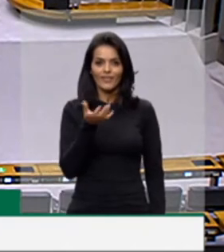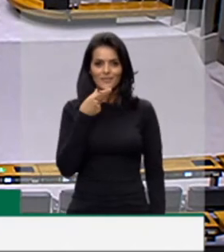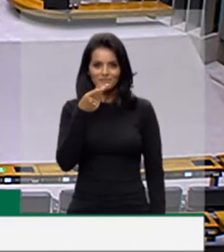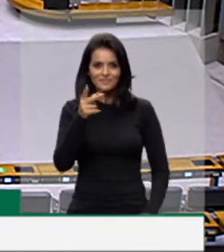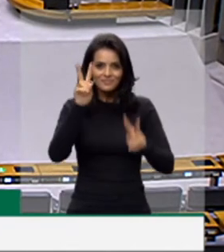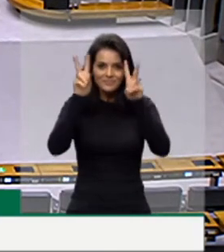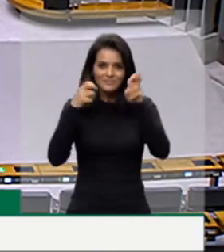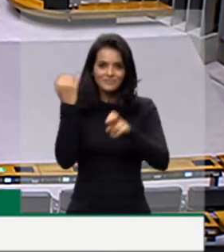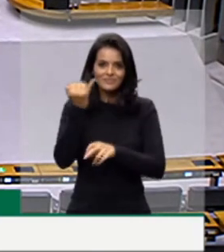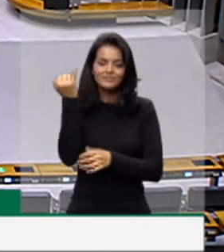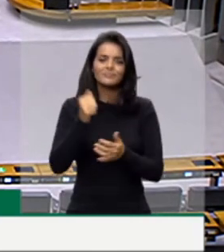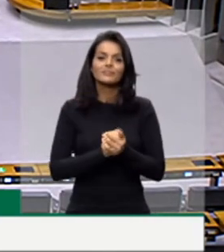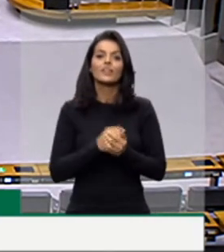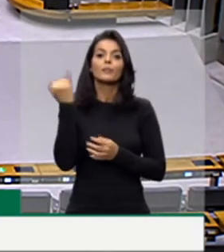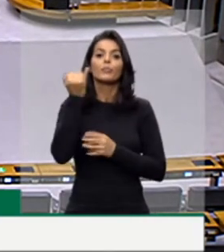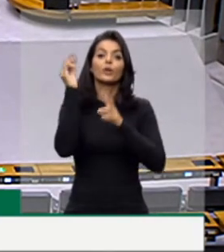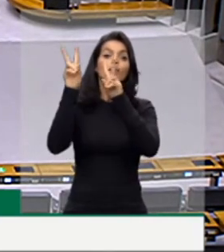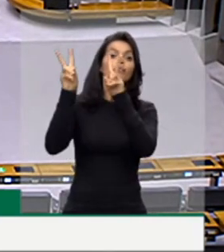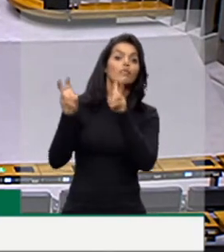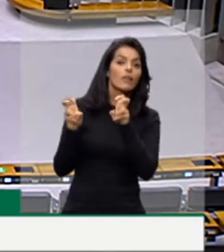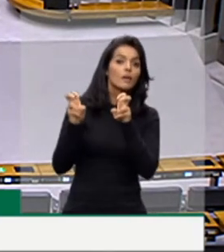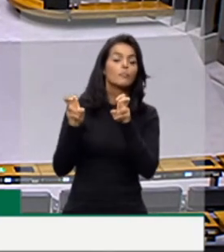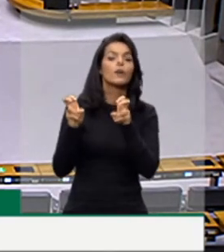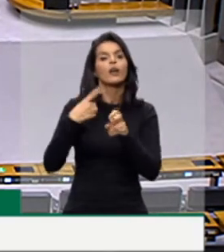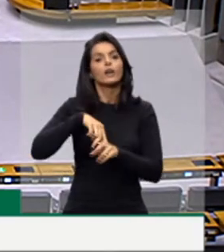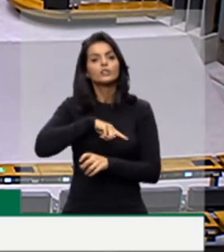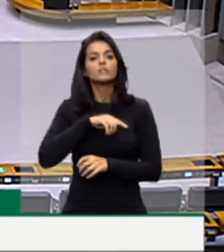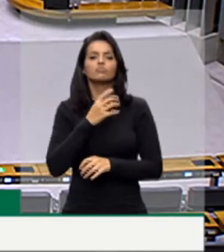BANCO ATA. -- [DEPUTADO]: SENHOR PRESIDENTE, EU QUERIA FAZER UMA OBSERVAÇÃO IMPORTANTE,